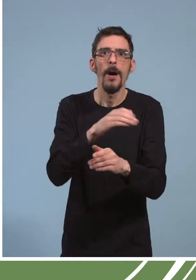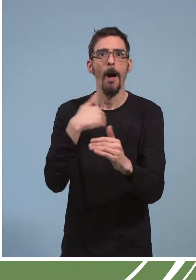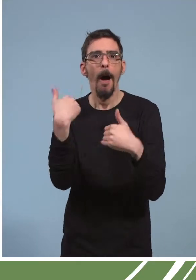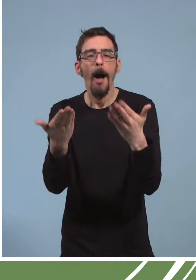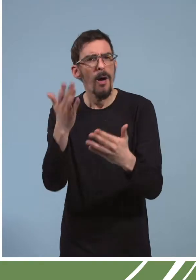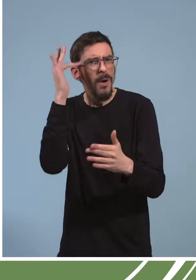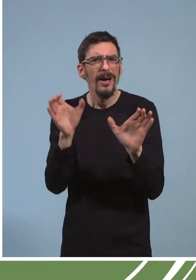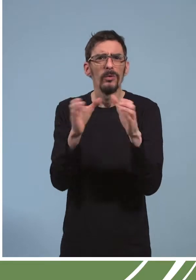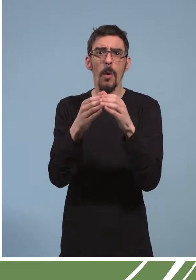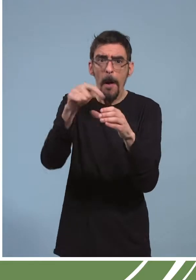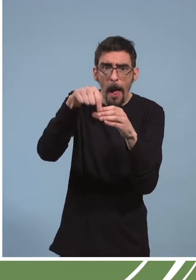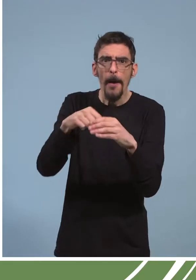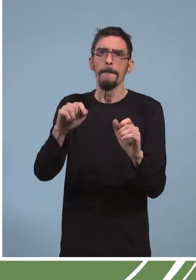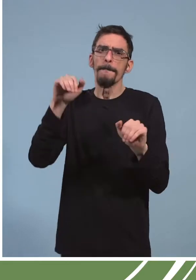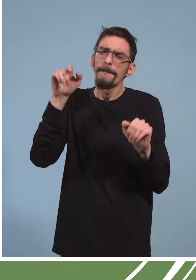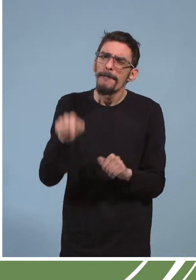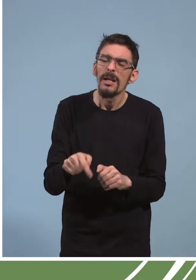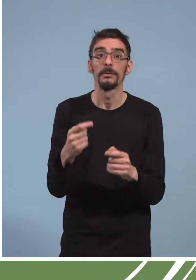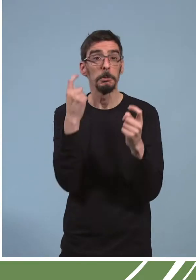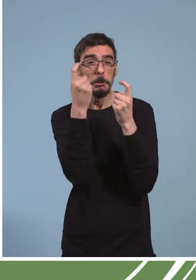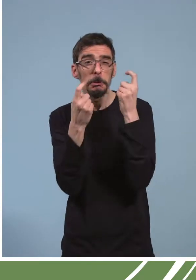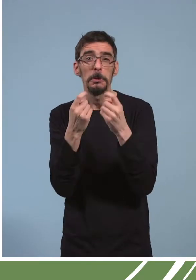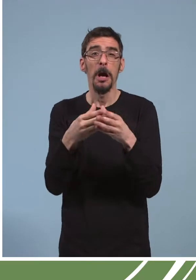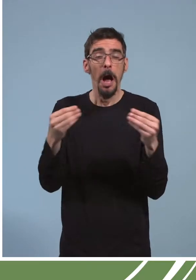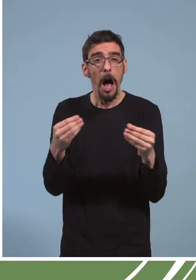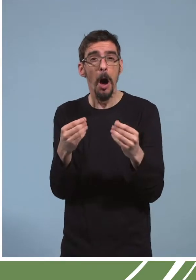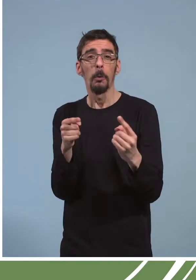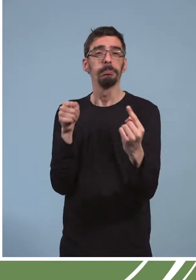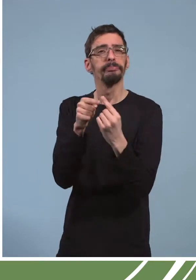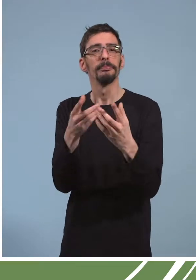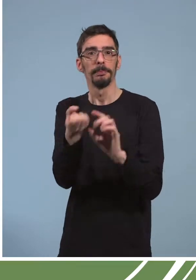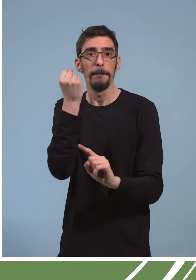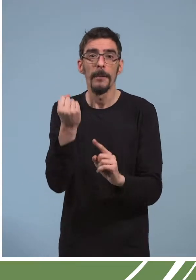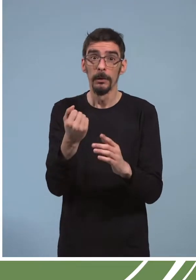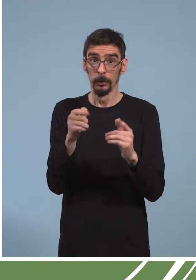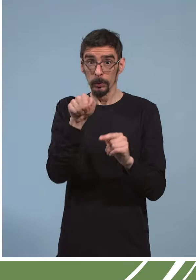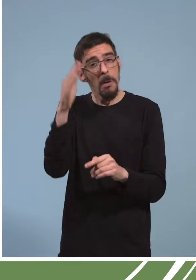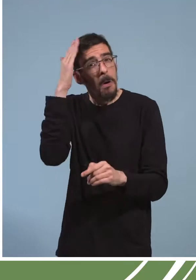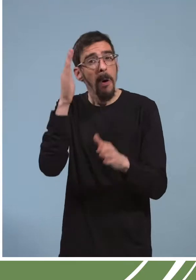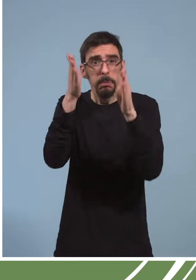einzusetzen, um die Aufgabe als Gruppe zu lösen. Wenn du weißt, was deine Teilnehmenden brauchen, kannst du Barrieren abbauen.